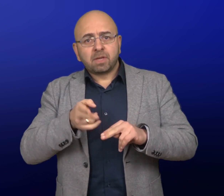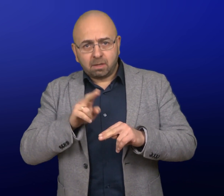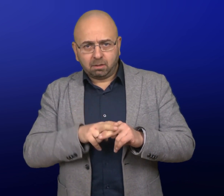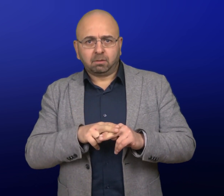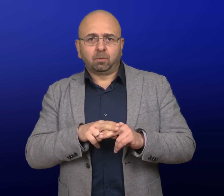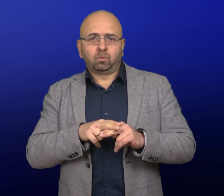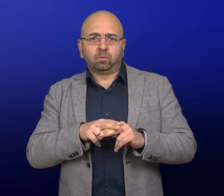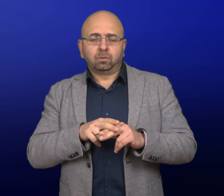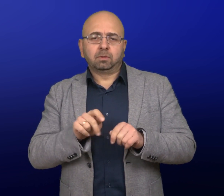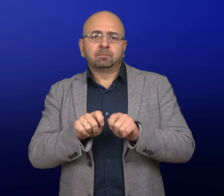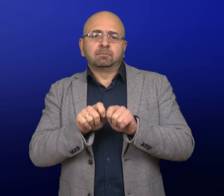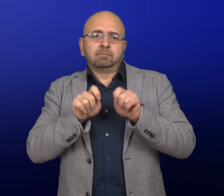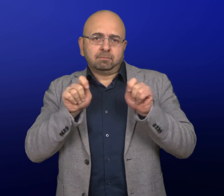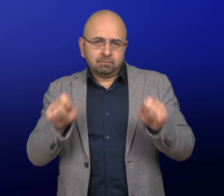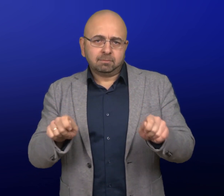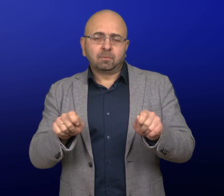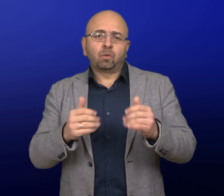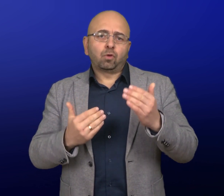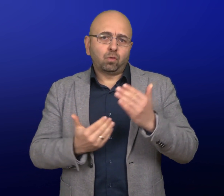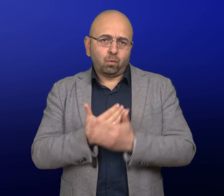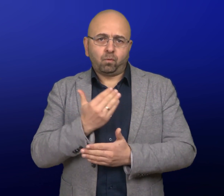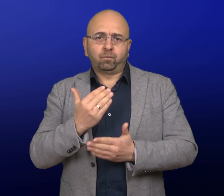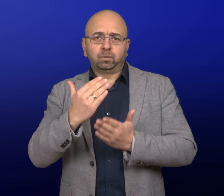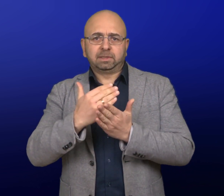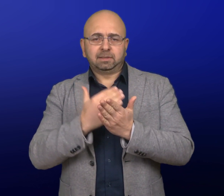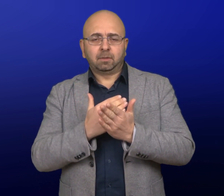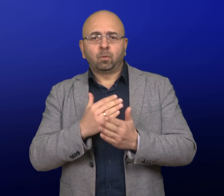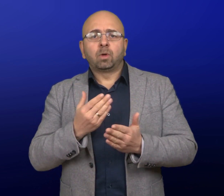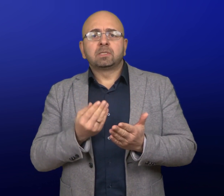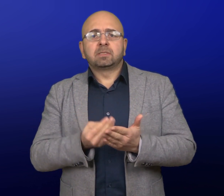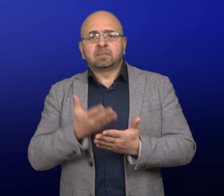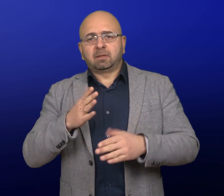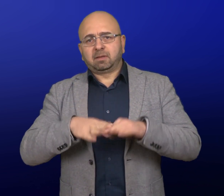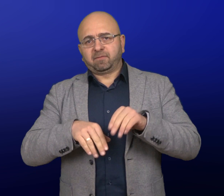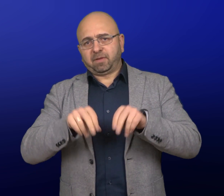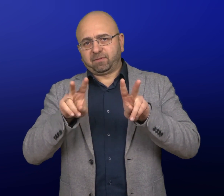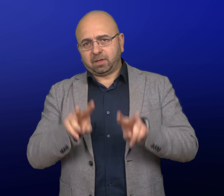Поэтому и создается новая система оценки квалификации.